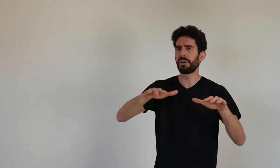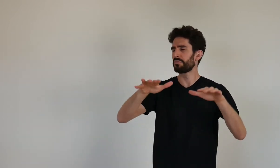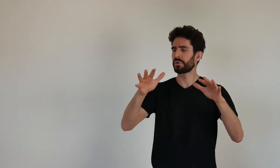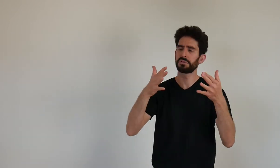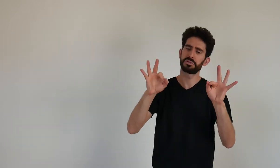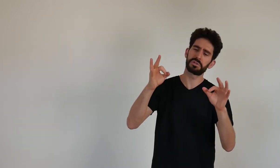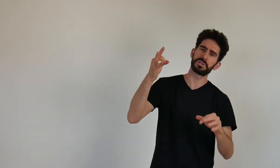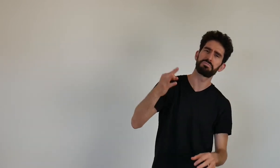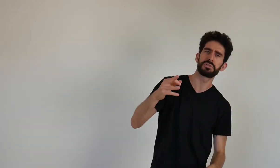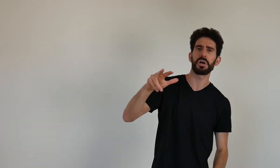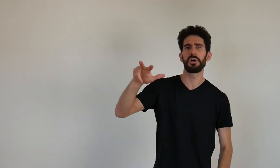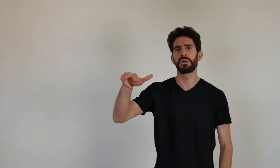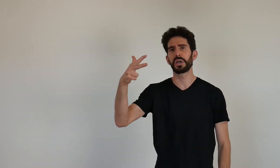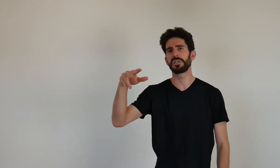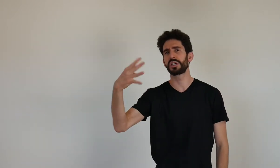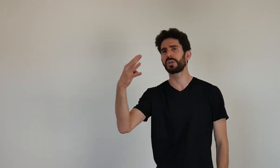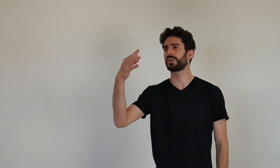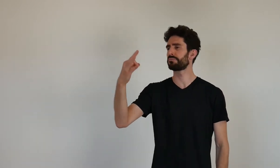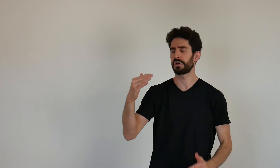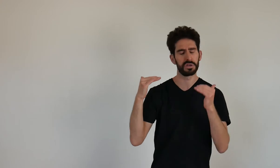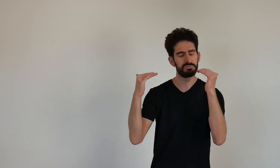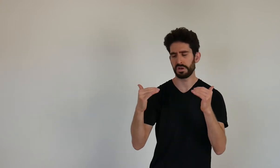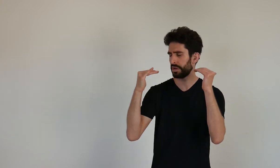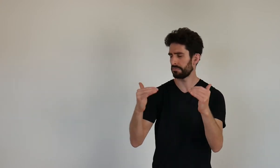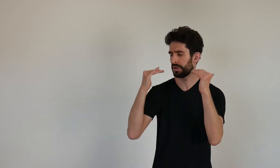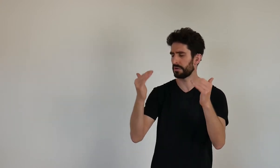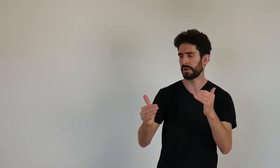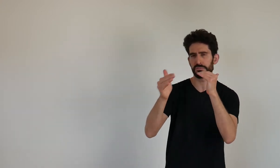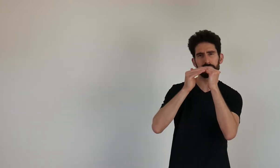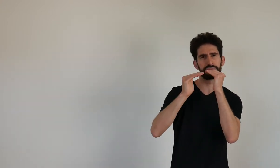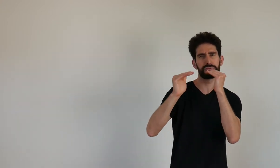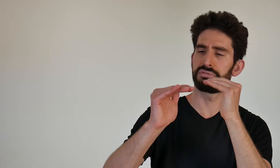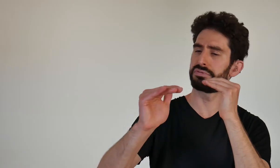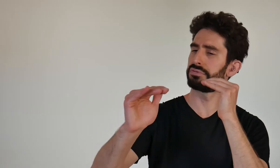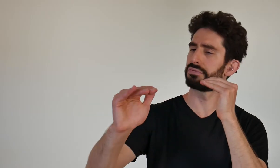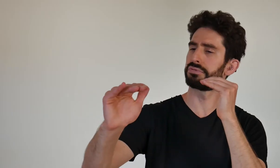en moyenne, il y a entre 10 à 14% de gauchers. Ca reste stable.